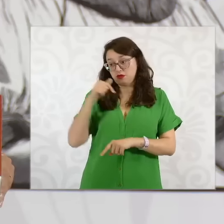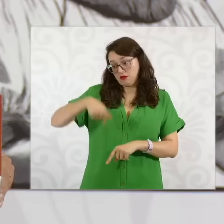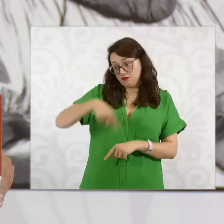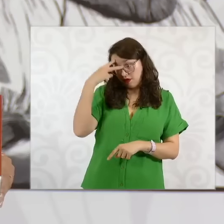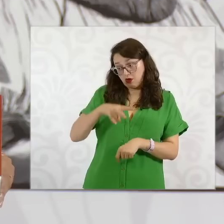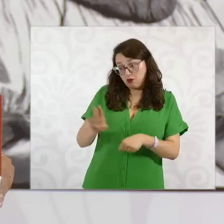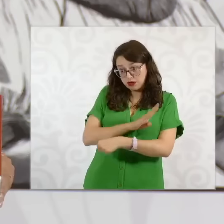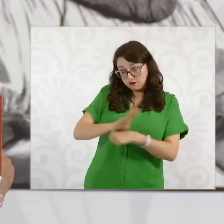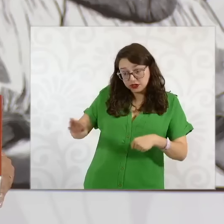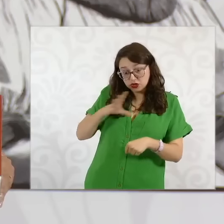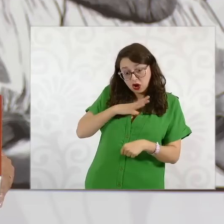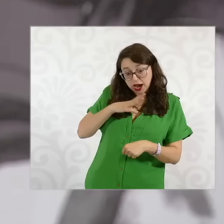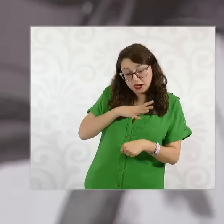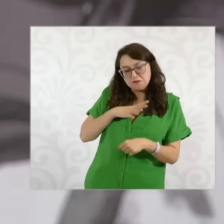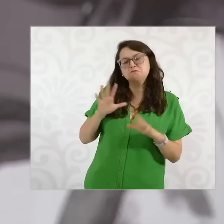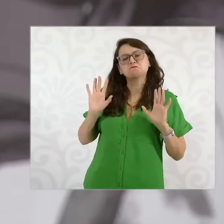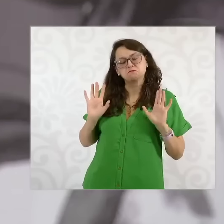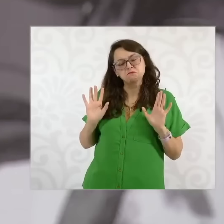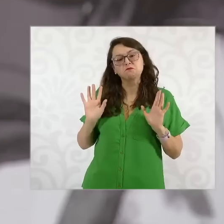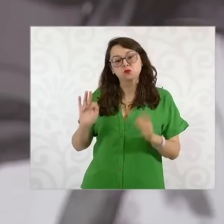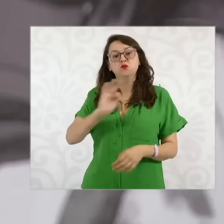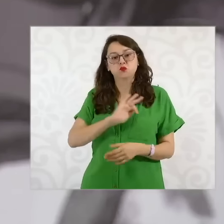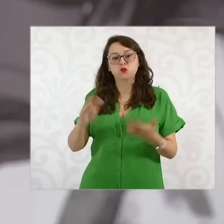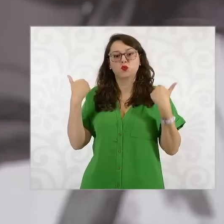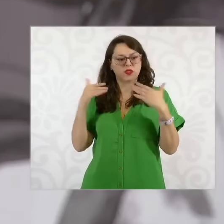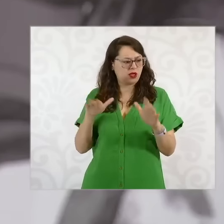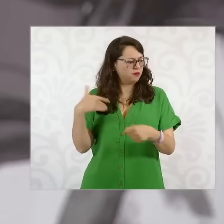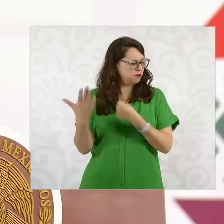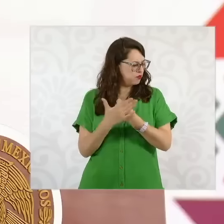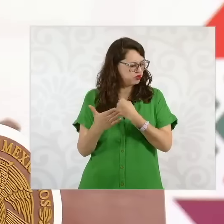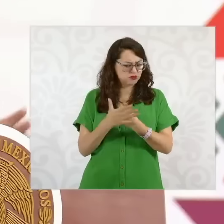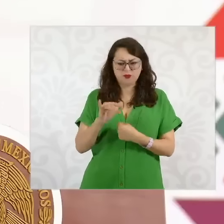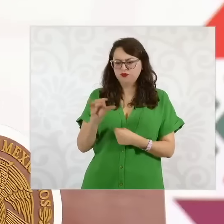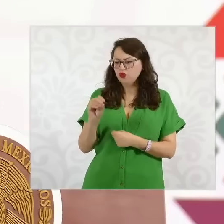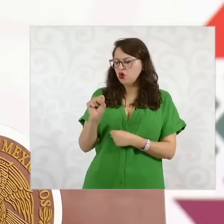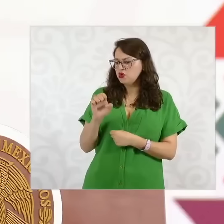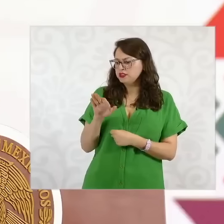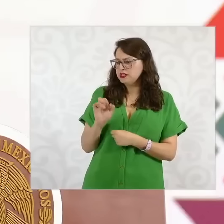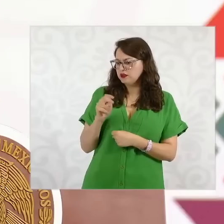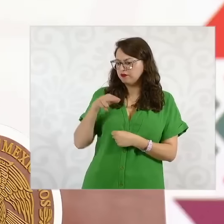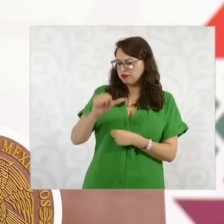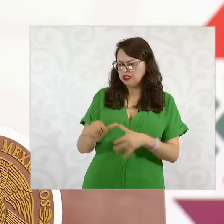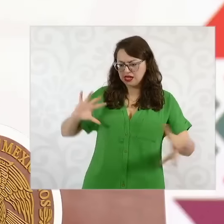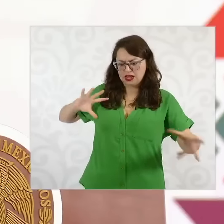pero pienso que va a venir ya Josefina pronto en cuanto estén cerrados los datos de turismo